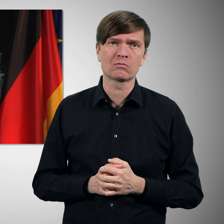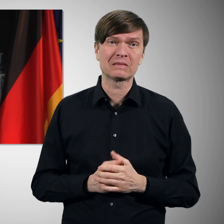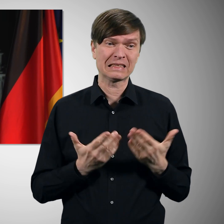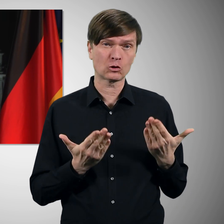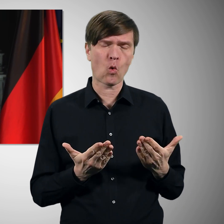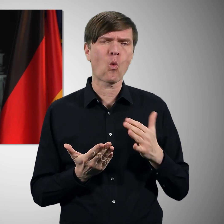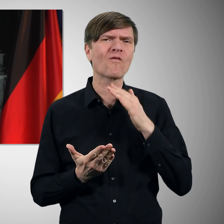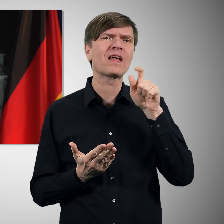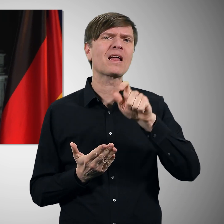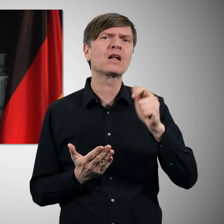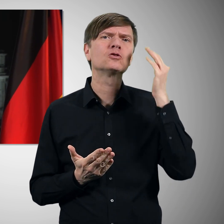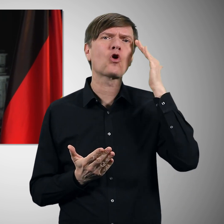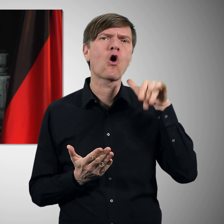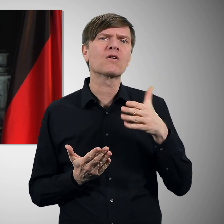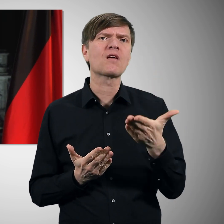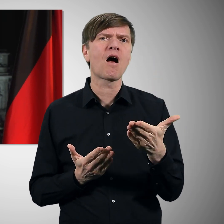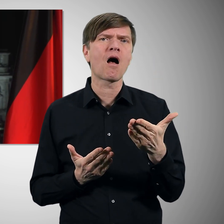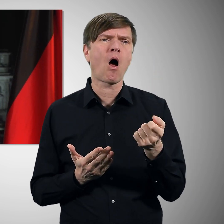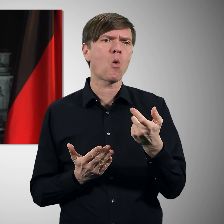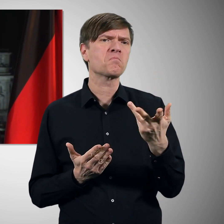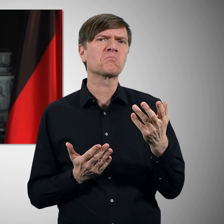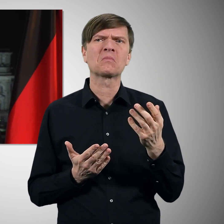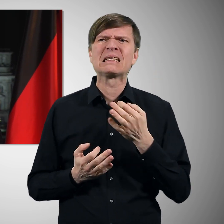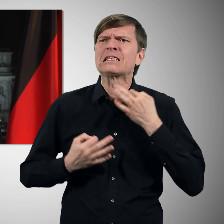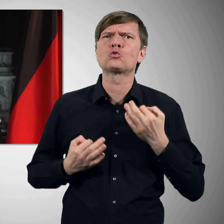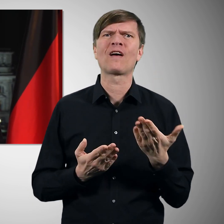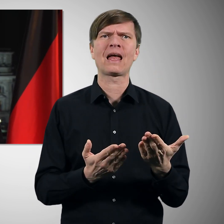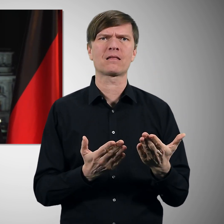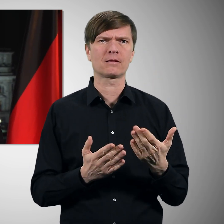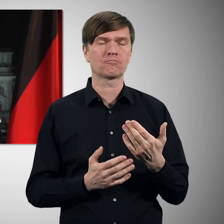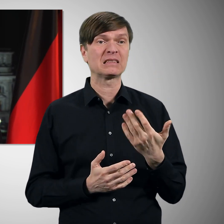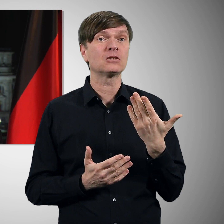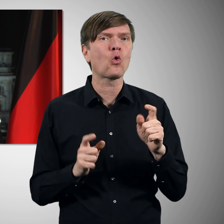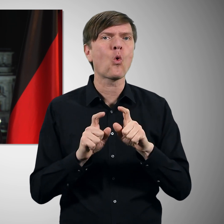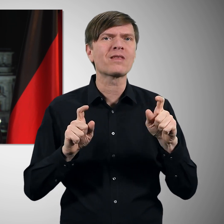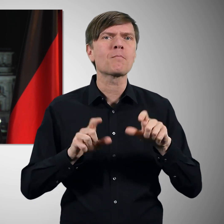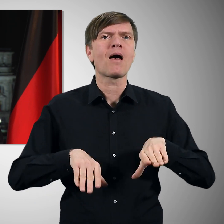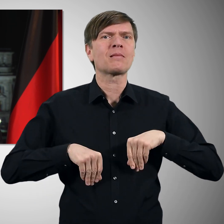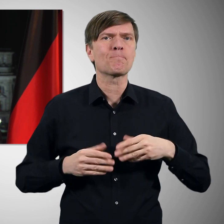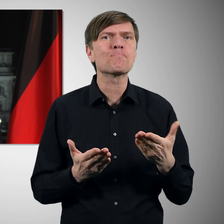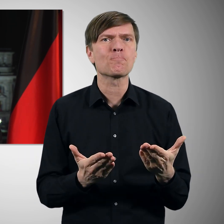Bei einigen sorgt das auch für Unzufriedenheit. Ich nehme mir das zu Herzen. Und zugleich weiß ich: